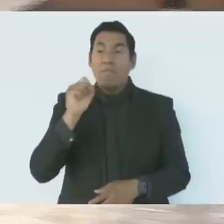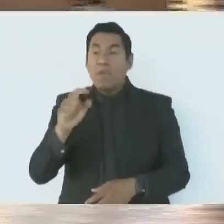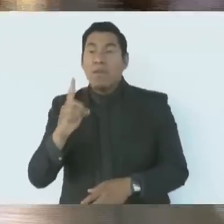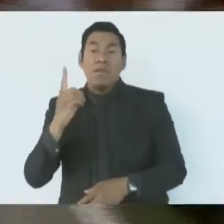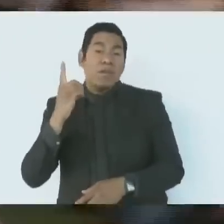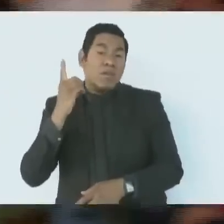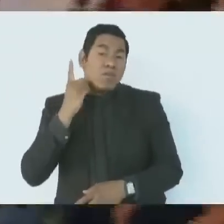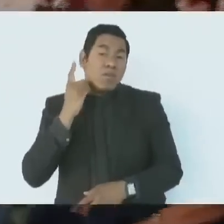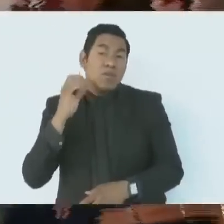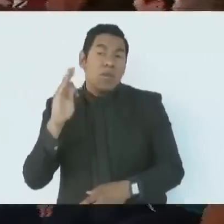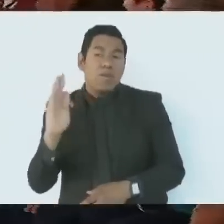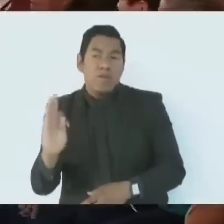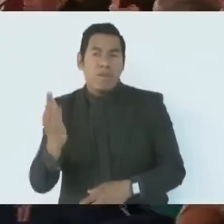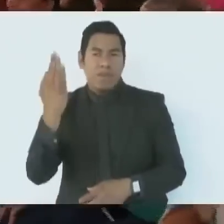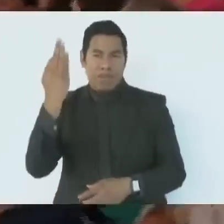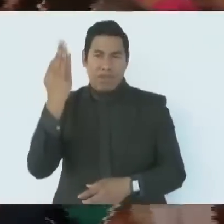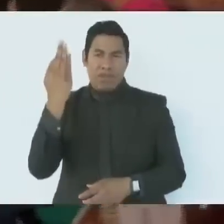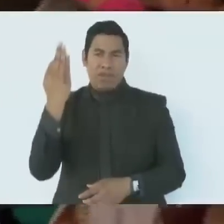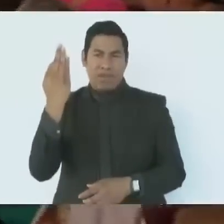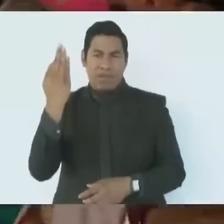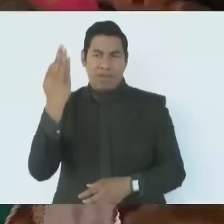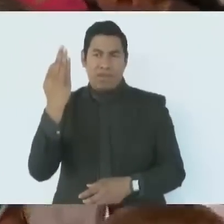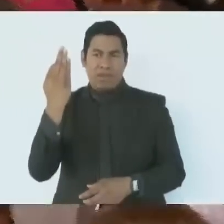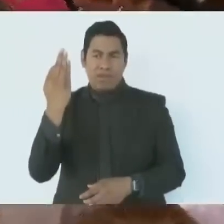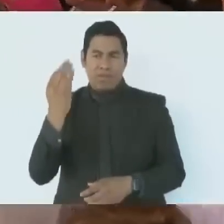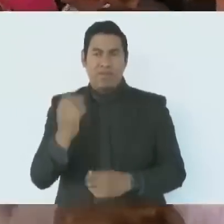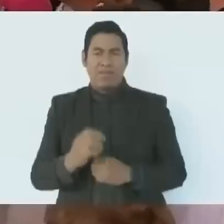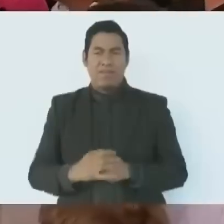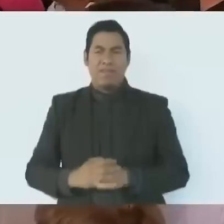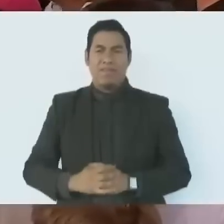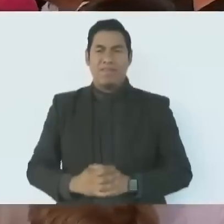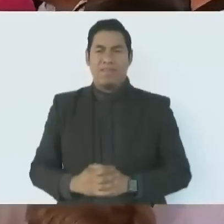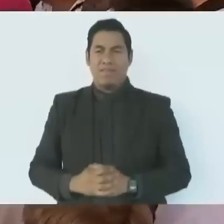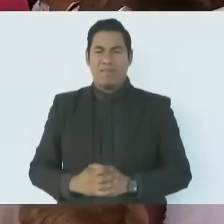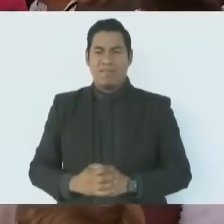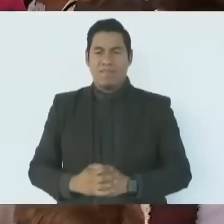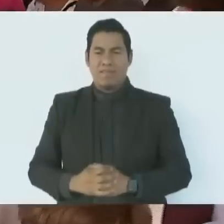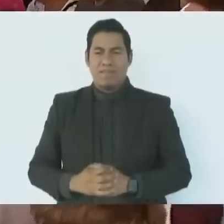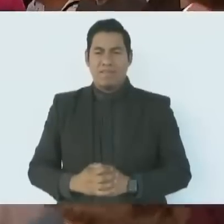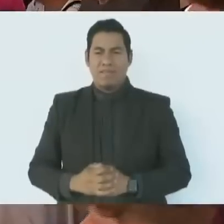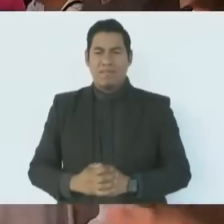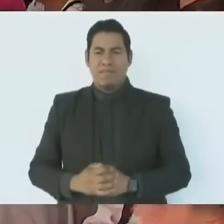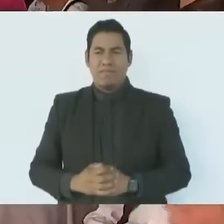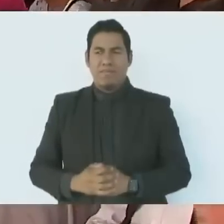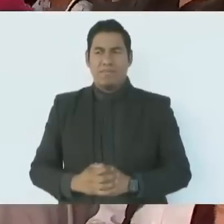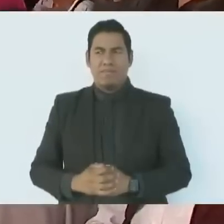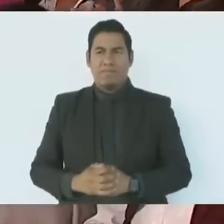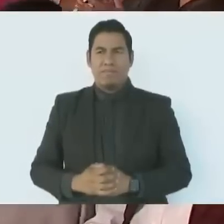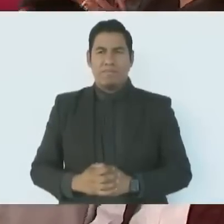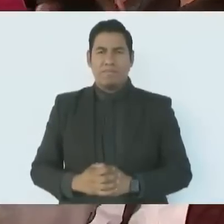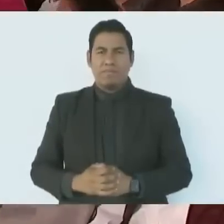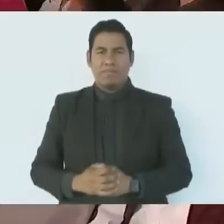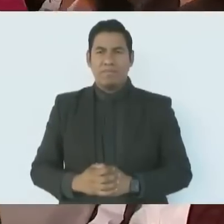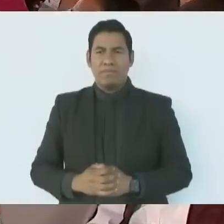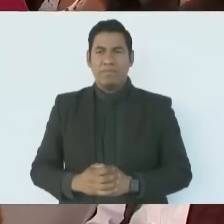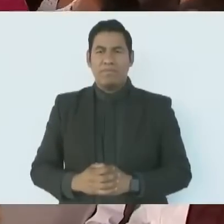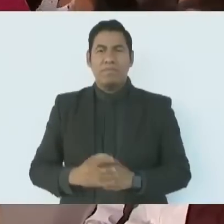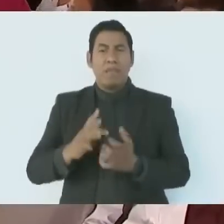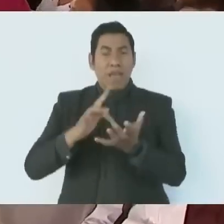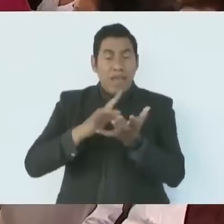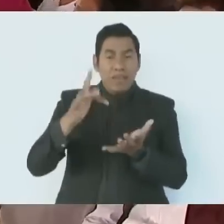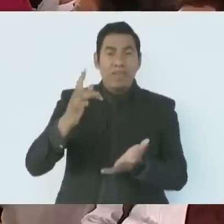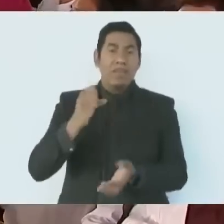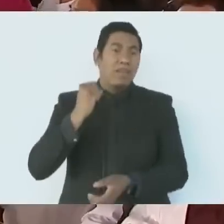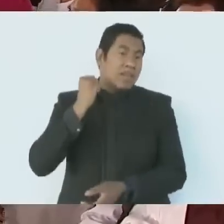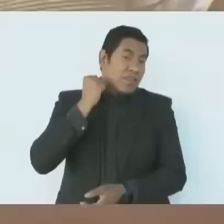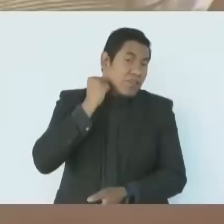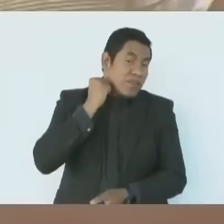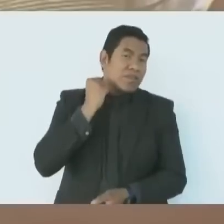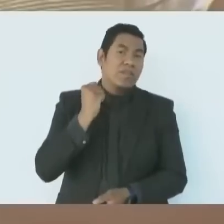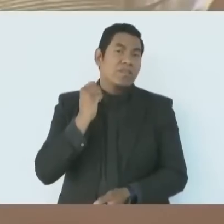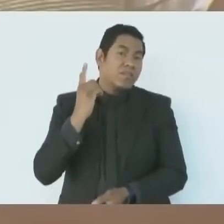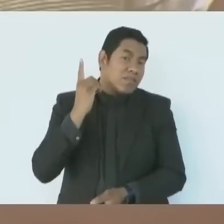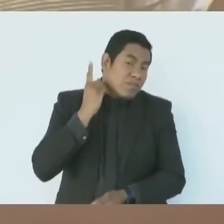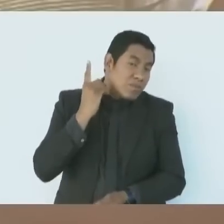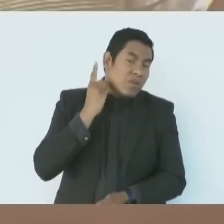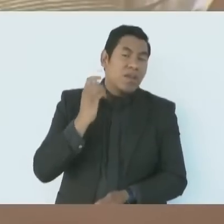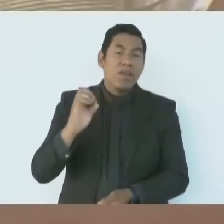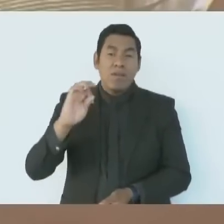federales bueno gracias a senadores diputados federales esos programas de